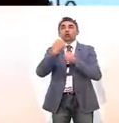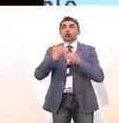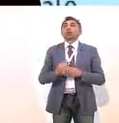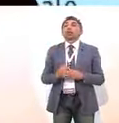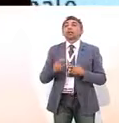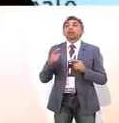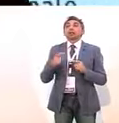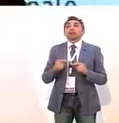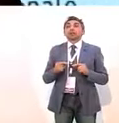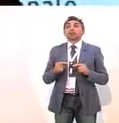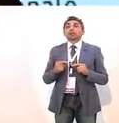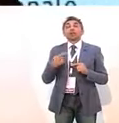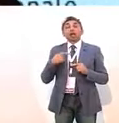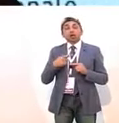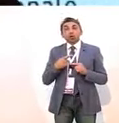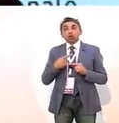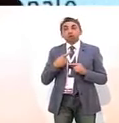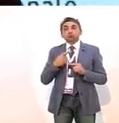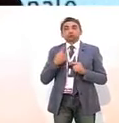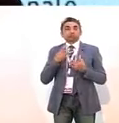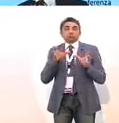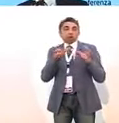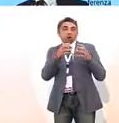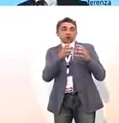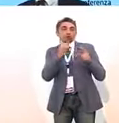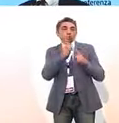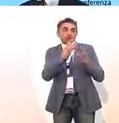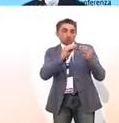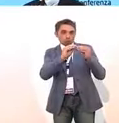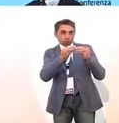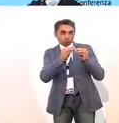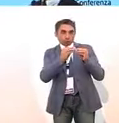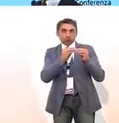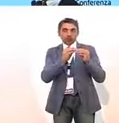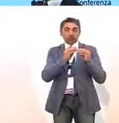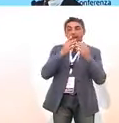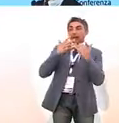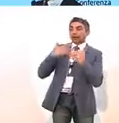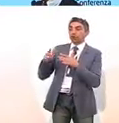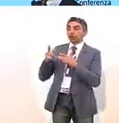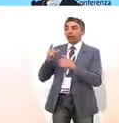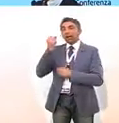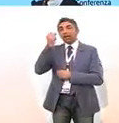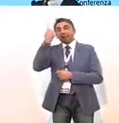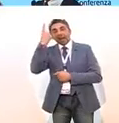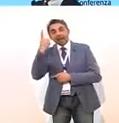che noi ci impegniamo a costruire senza rinunciare ai nostri valori ideali, ai nostri valori,